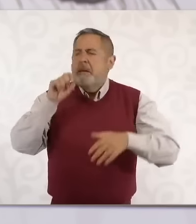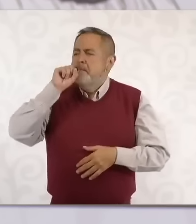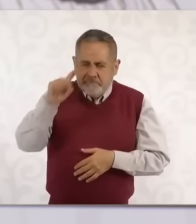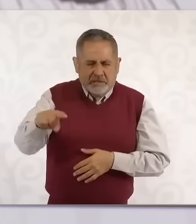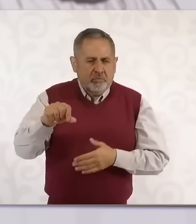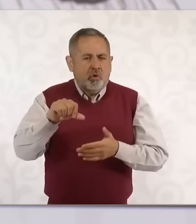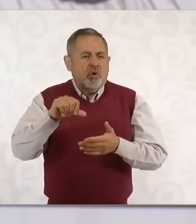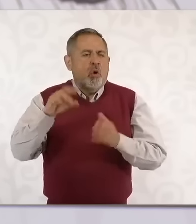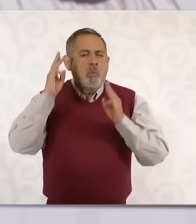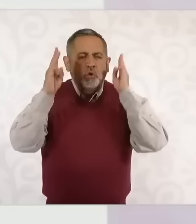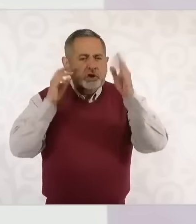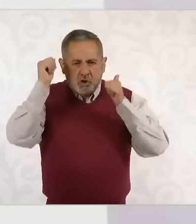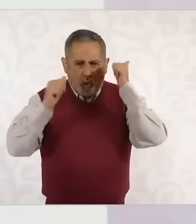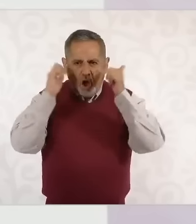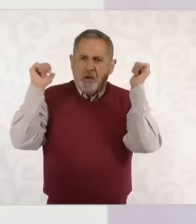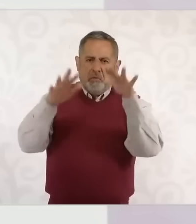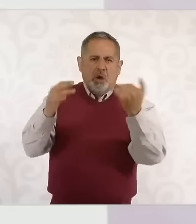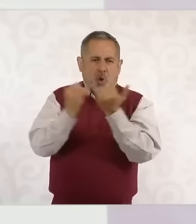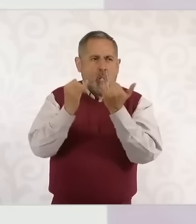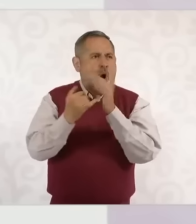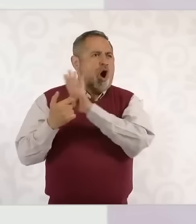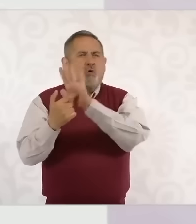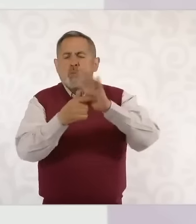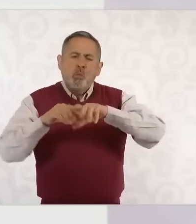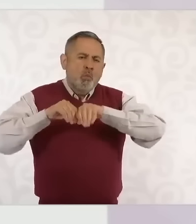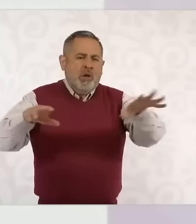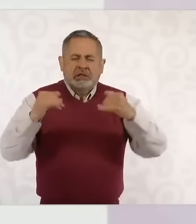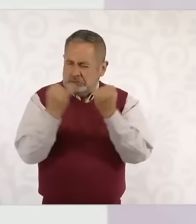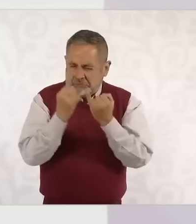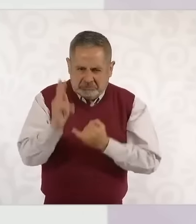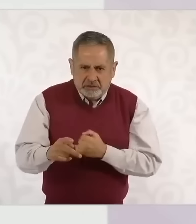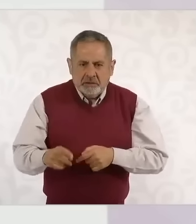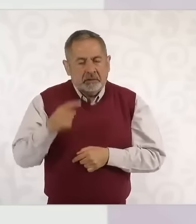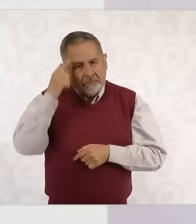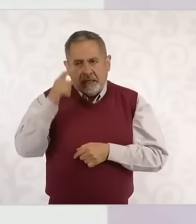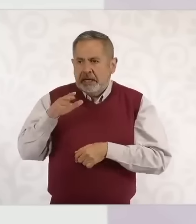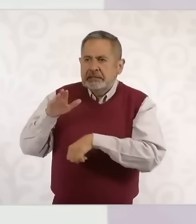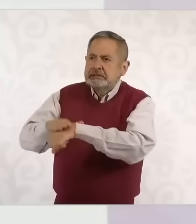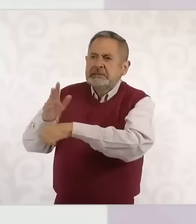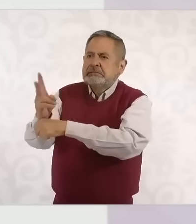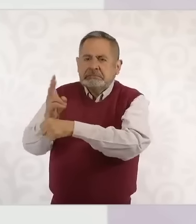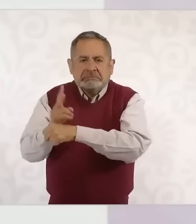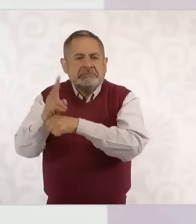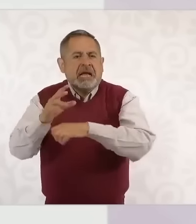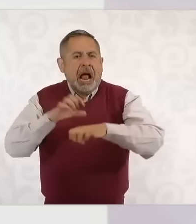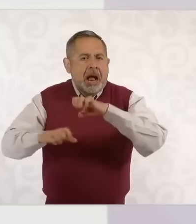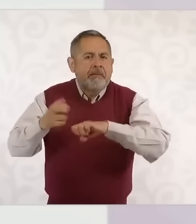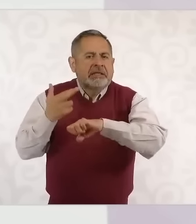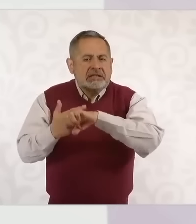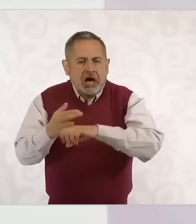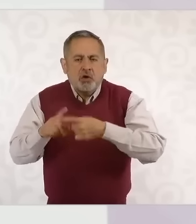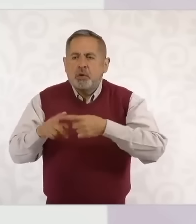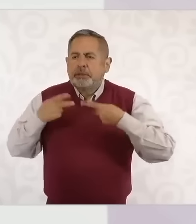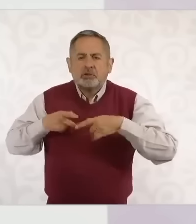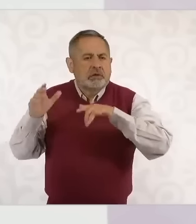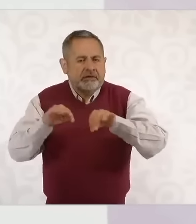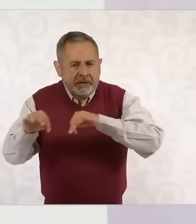o en algún otro espacio donde invitemos tanto el sector empresarial, eh trabajadores y distintos